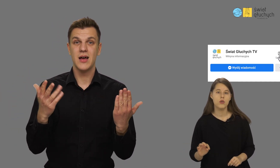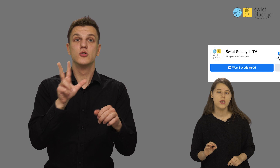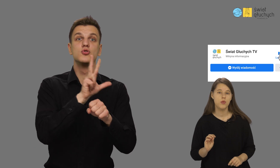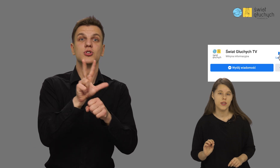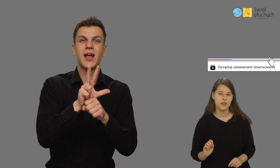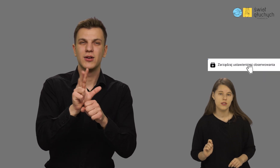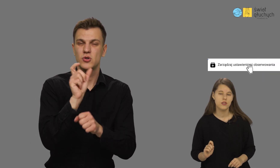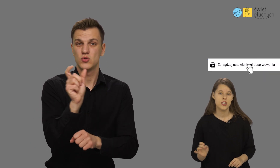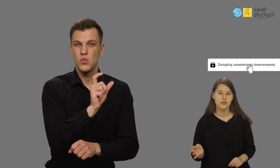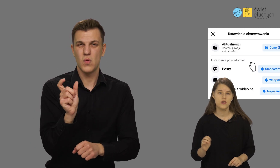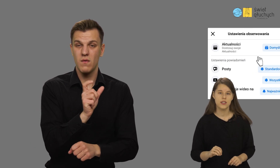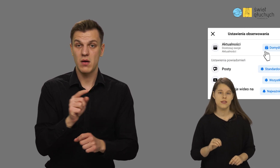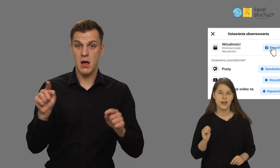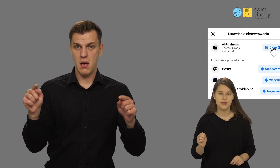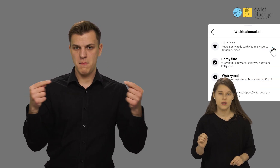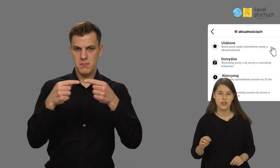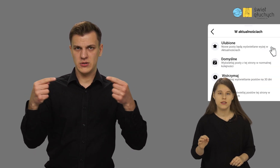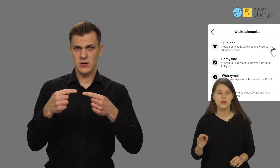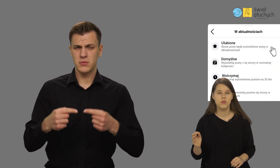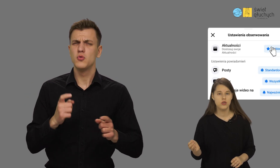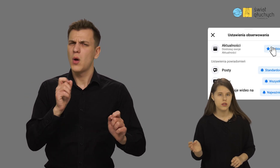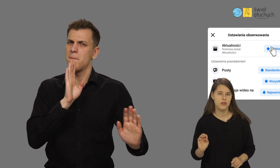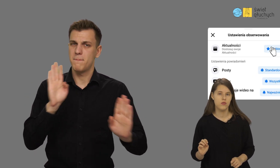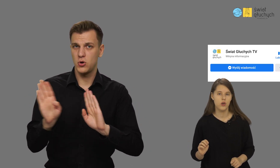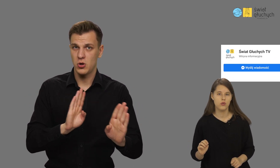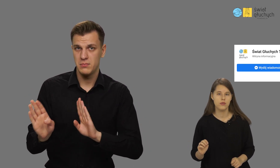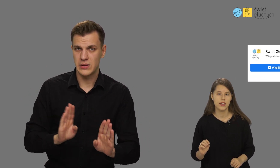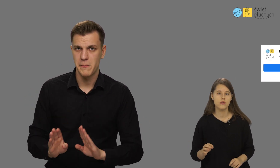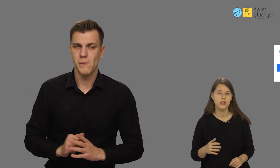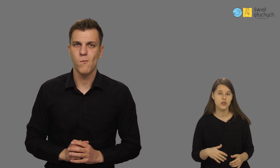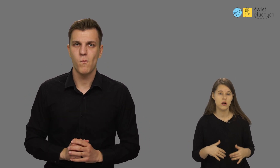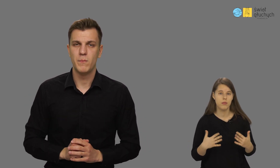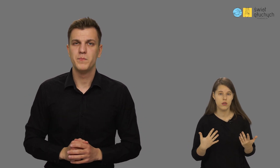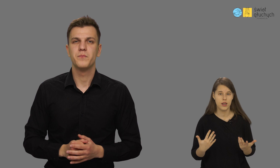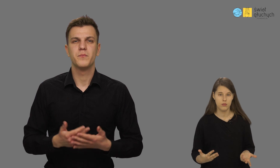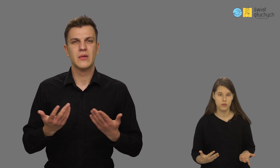można powiedzieć, że 13 haseł jest zbliżonych do wyglądu znaków dzisiejszego PJM.